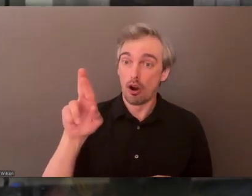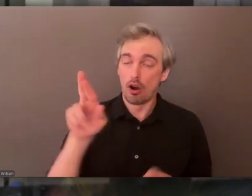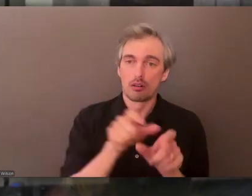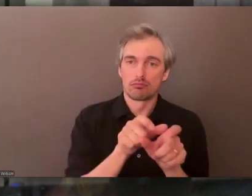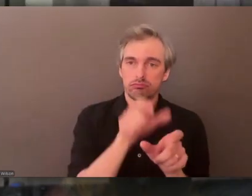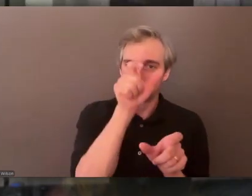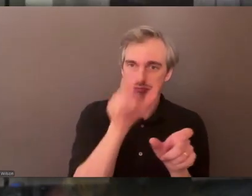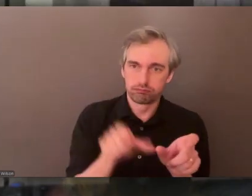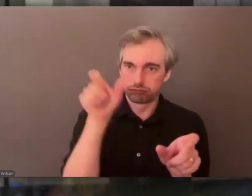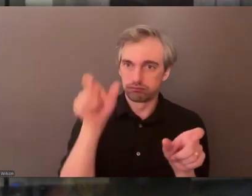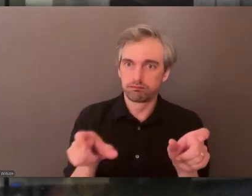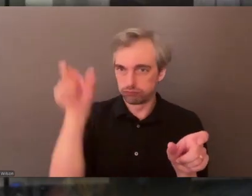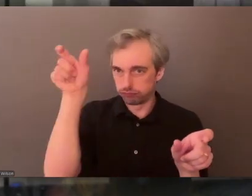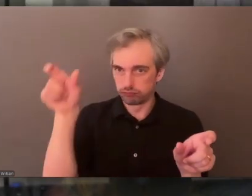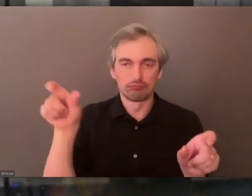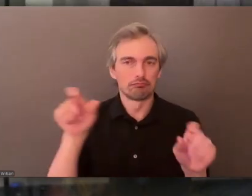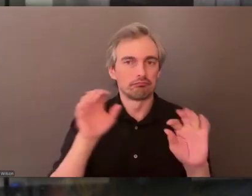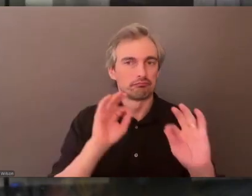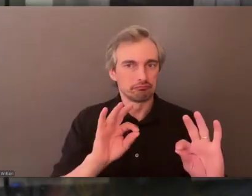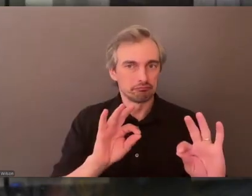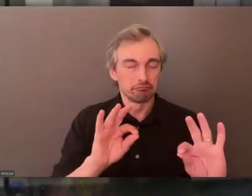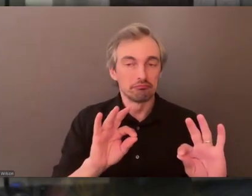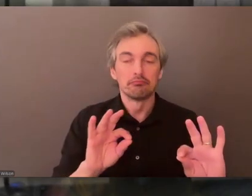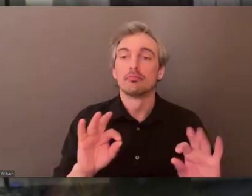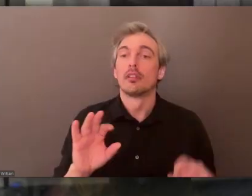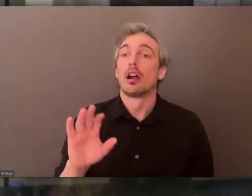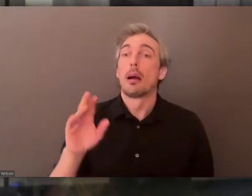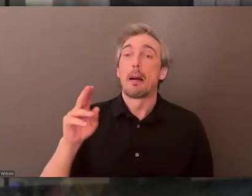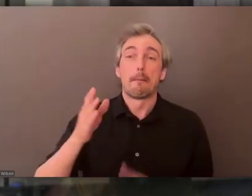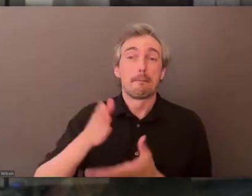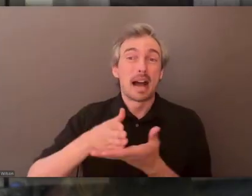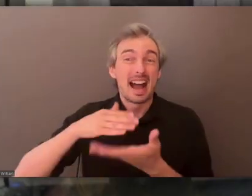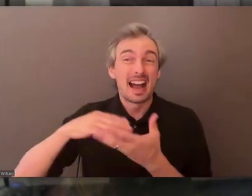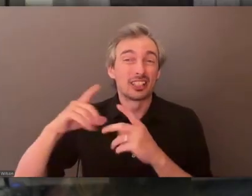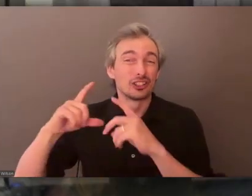折れ線グラフや棒グラフでできないことはほとんどありません。